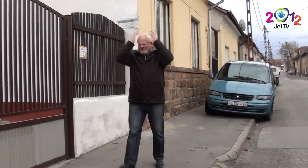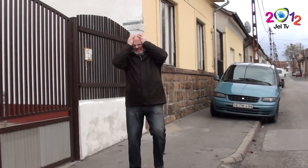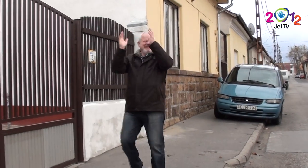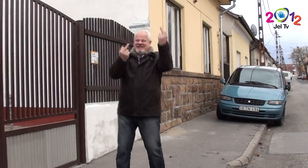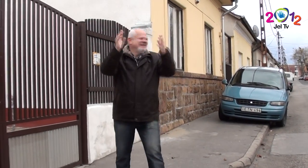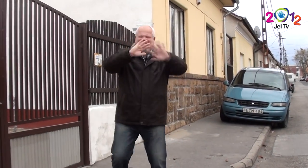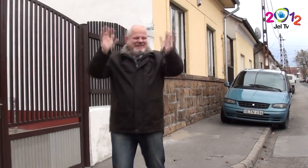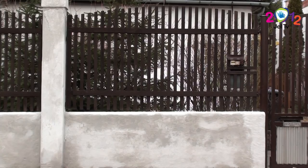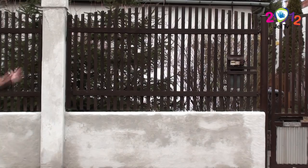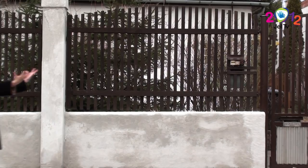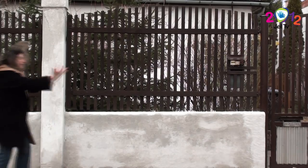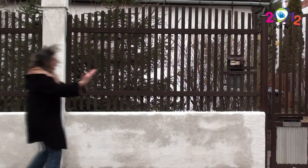Jaj! Nem!